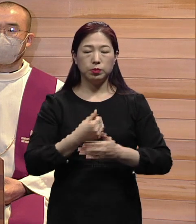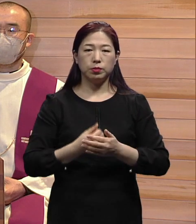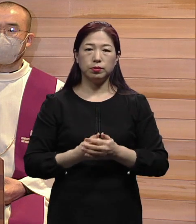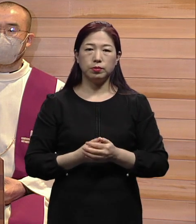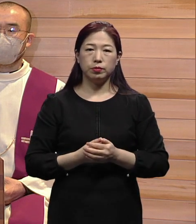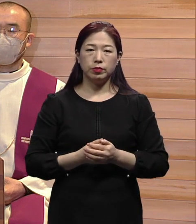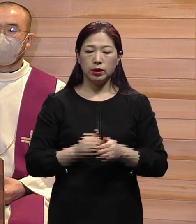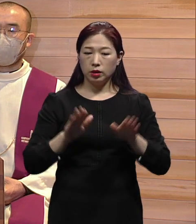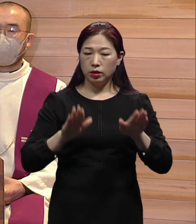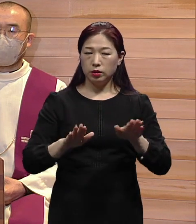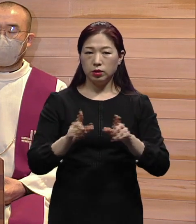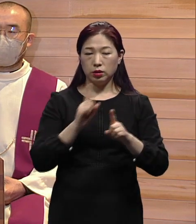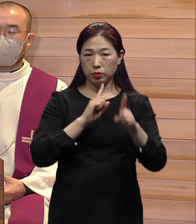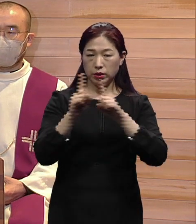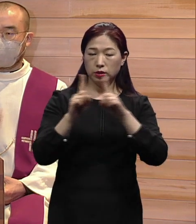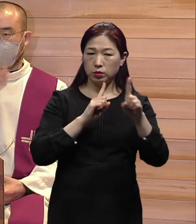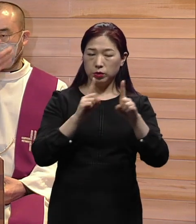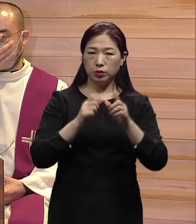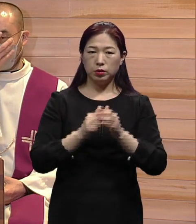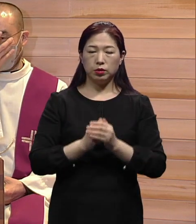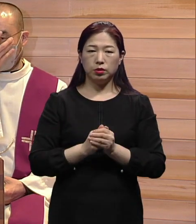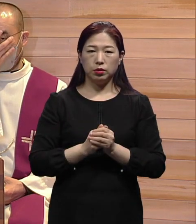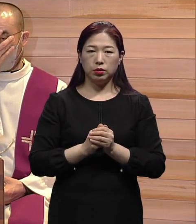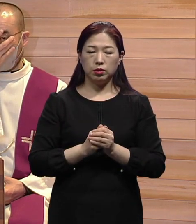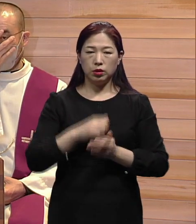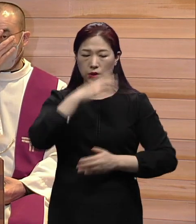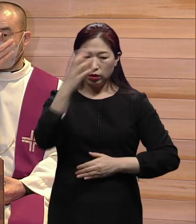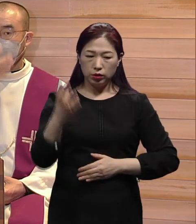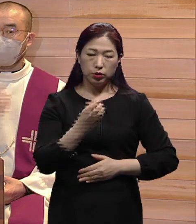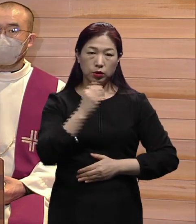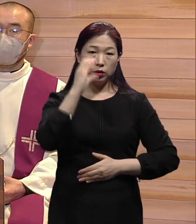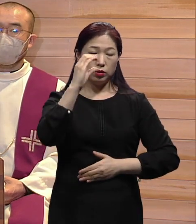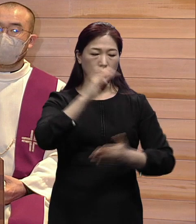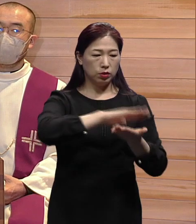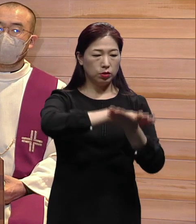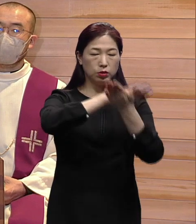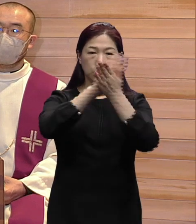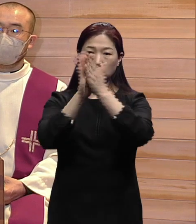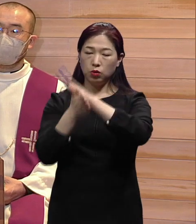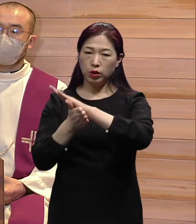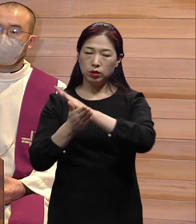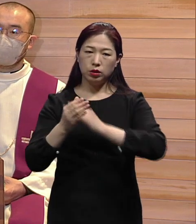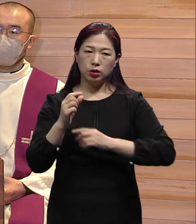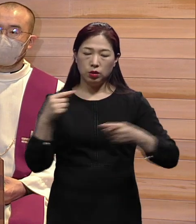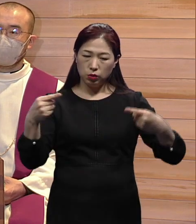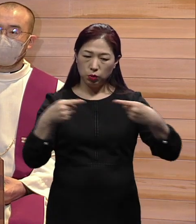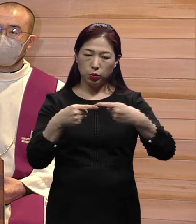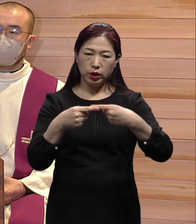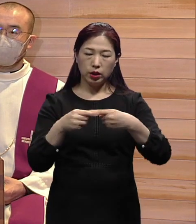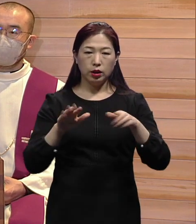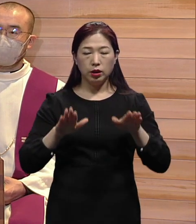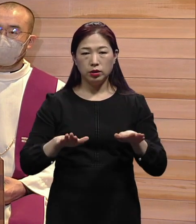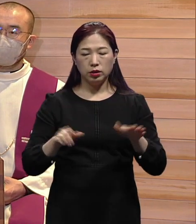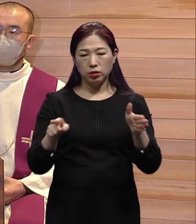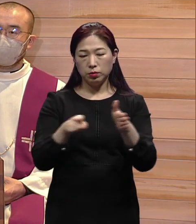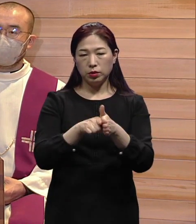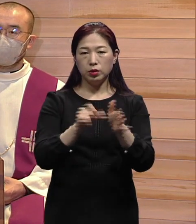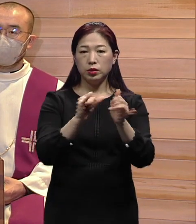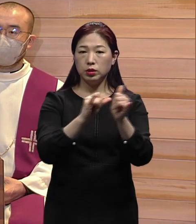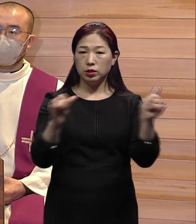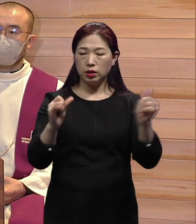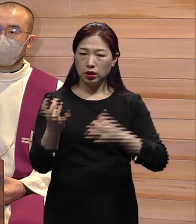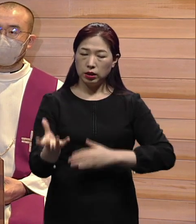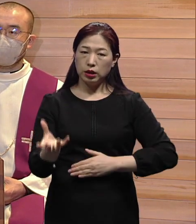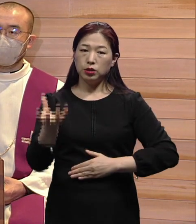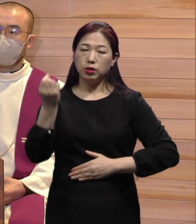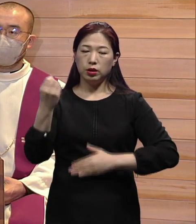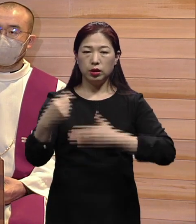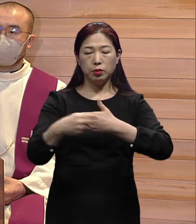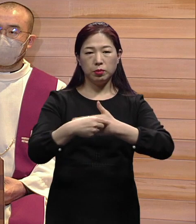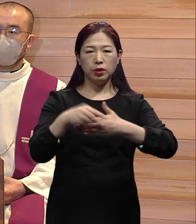이 말씀은 성전 조화를 통해 지금을 사는 우리 신앙인들이 갖추어야 할 마음가짐과